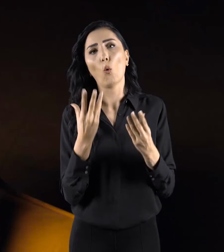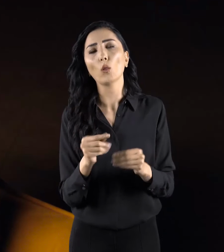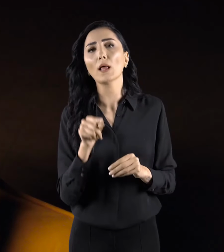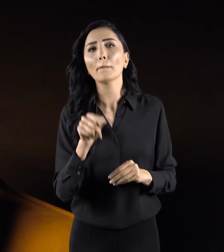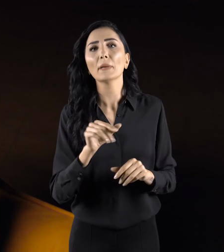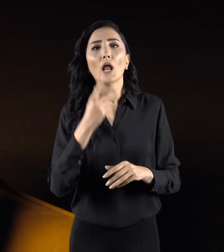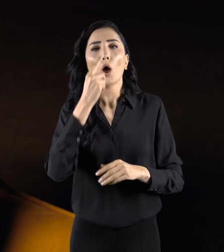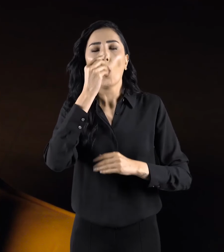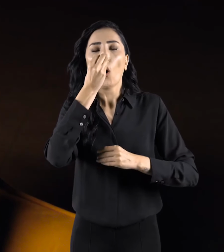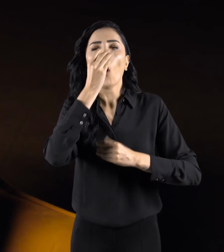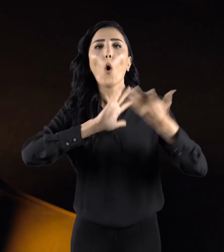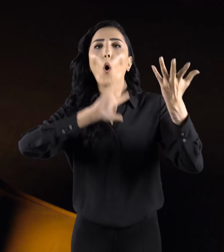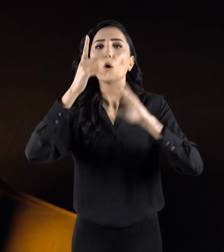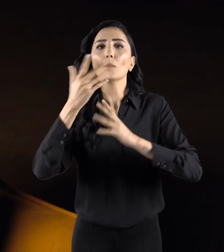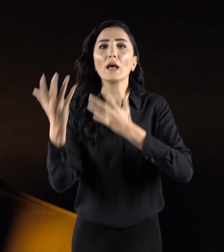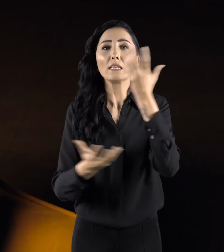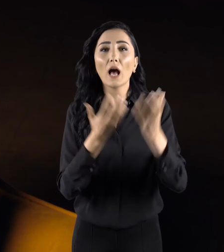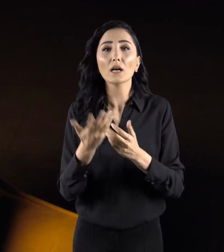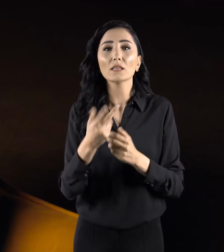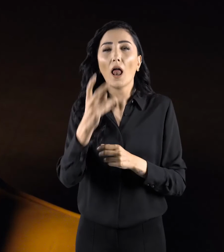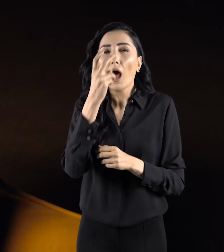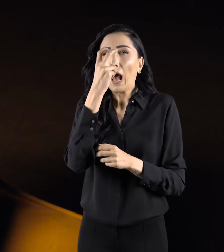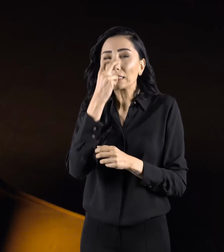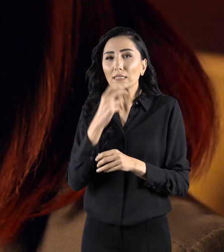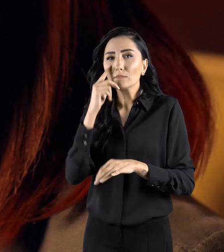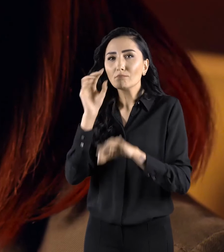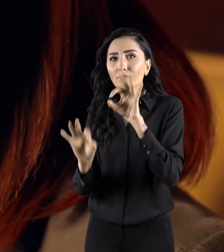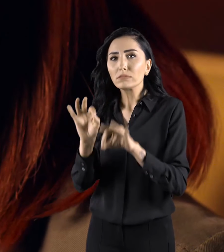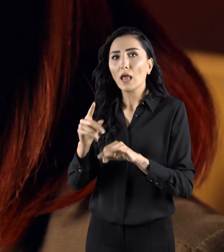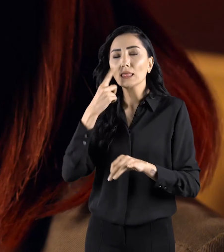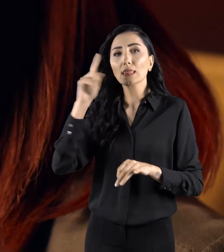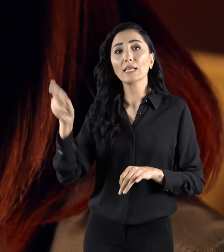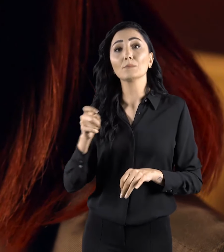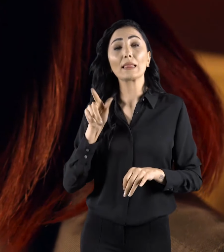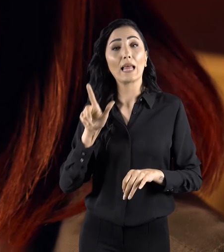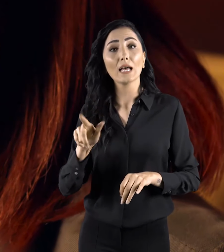Orman bölgelerinin yangına hassaslık derecelerinin tespiti gerekir. Bunun içinde